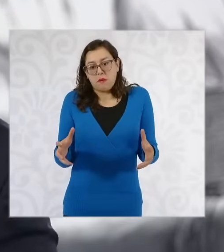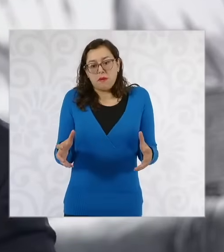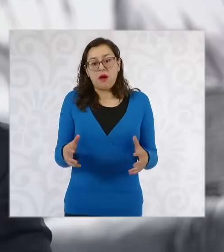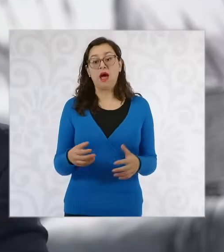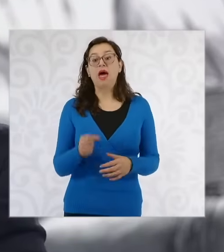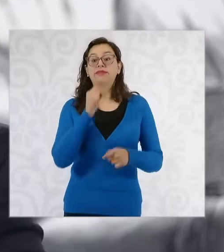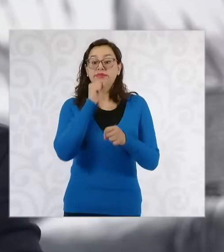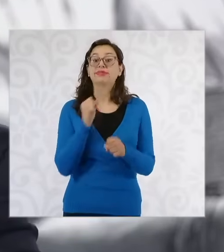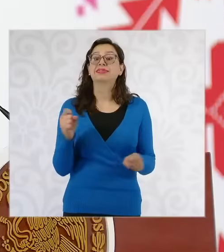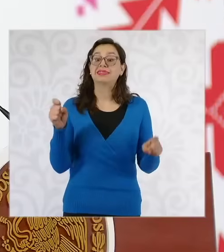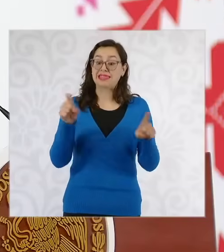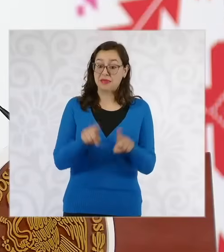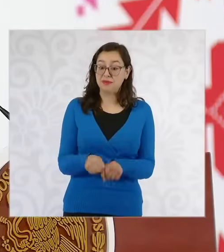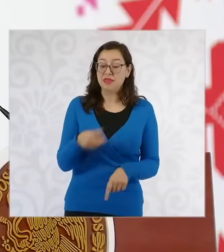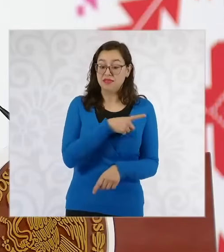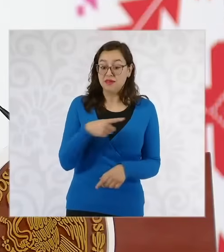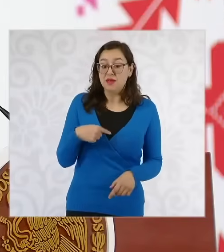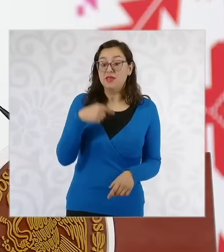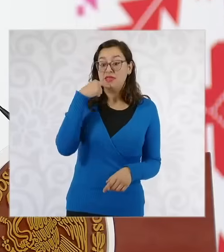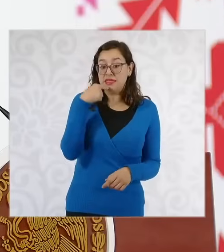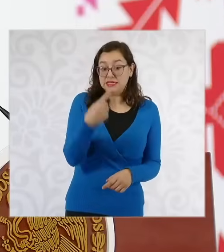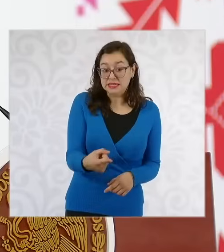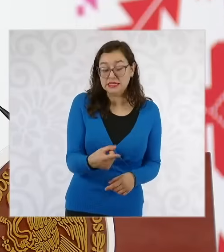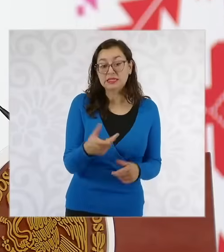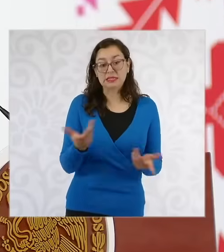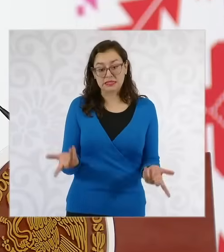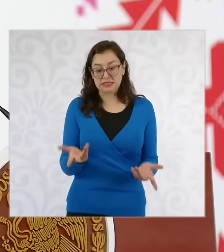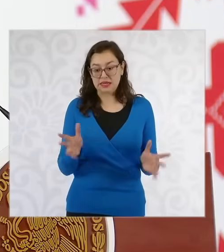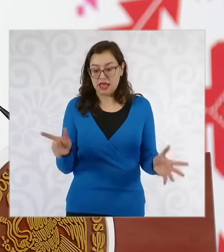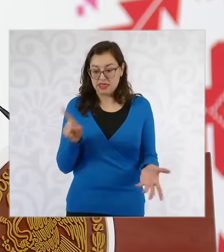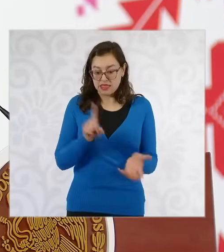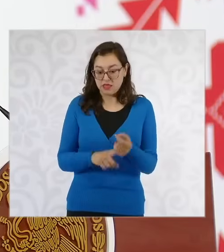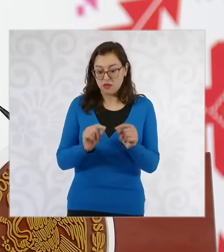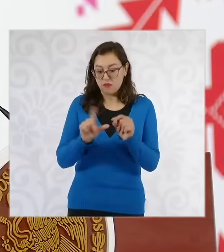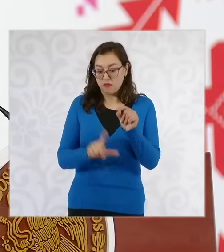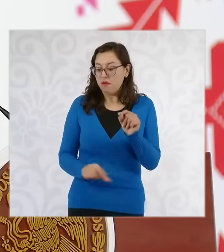las propias estrategias del Gobierno Federal para incentivar el consumo interno se han reactivado la